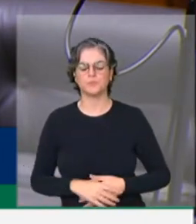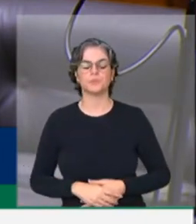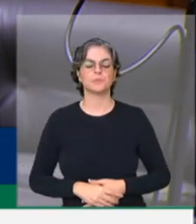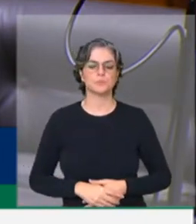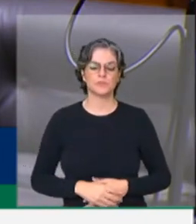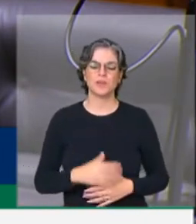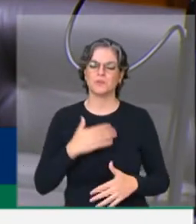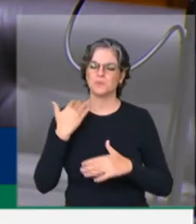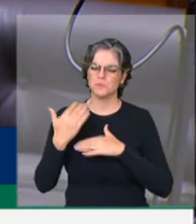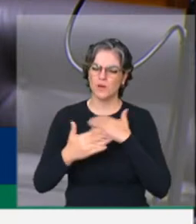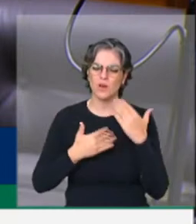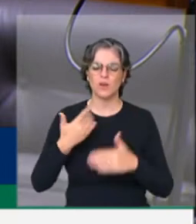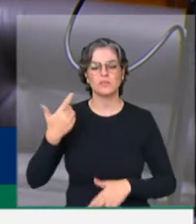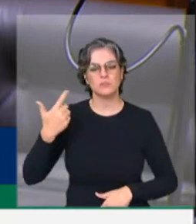NAÇÃO. DE MORTES E NOVAS CONTAMINAÇÕES. MAS, NÓS